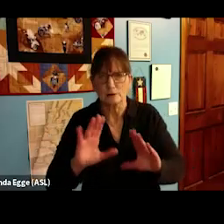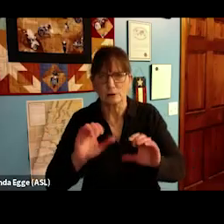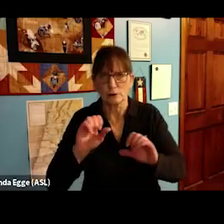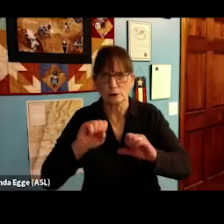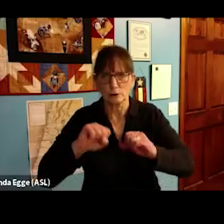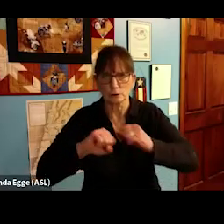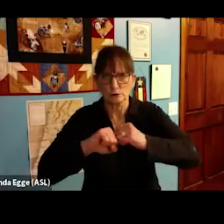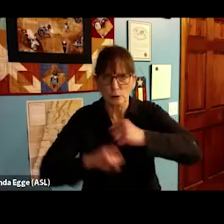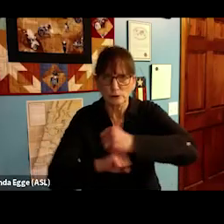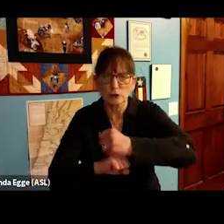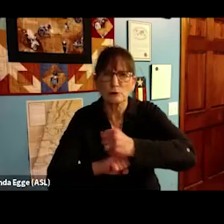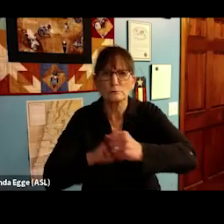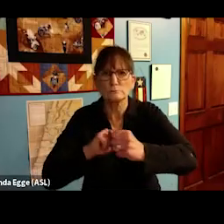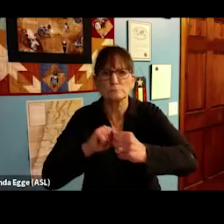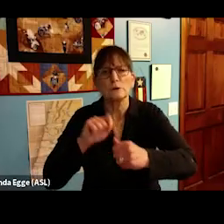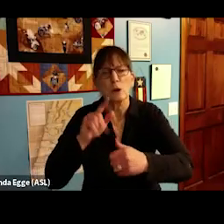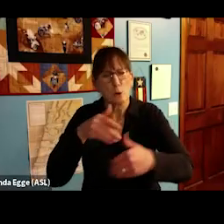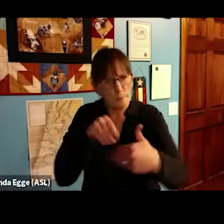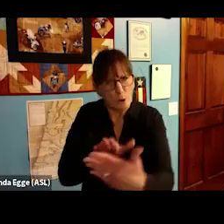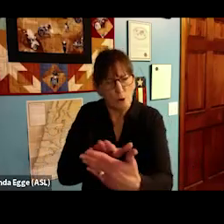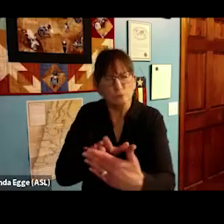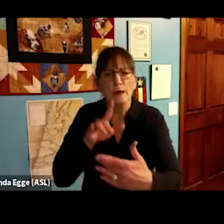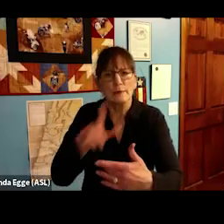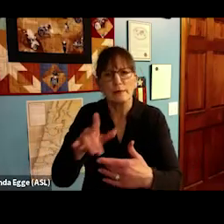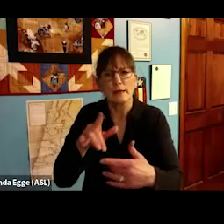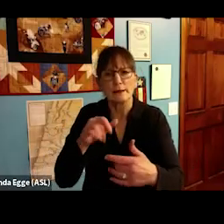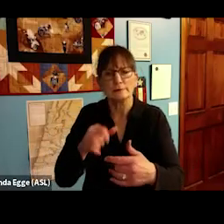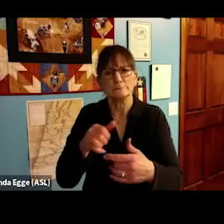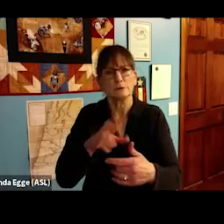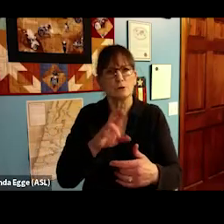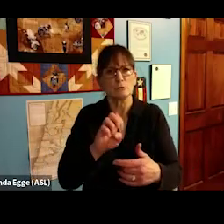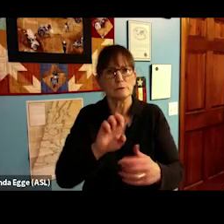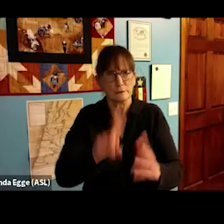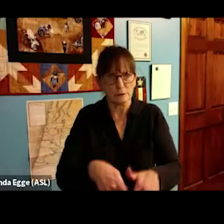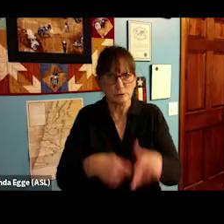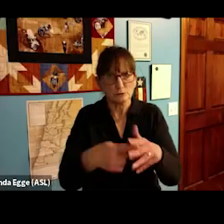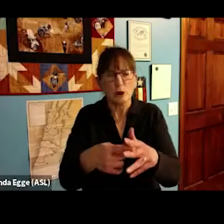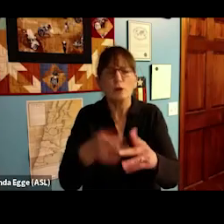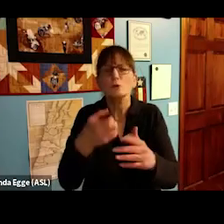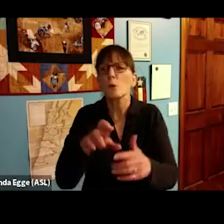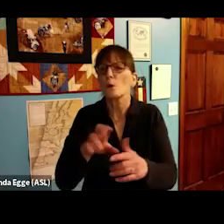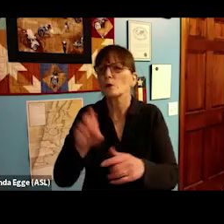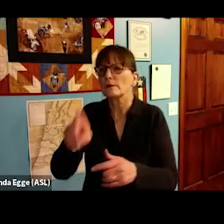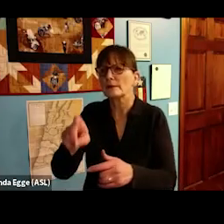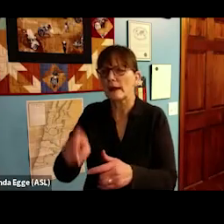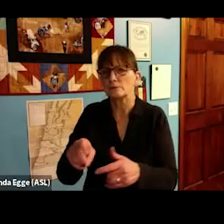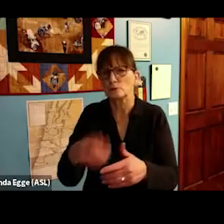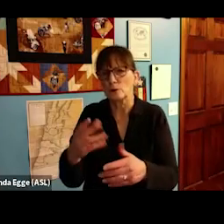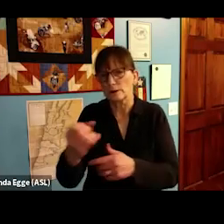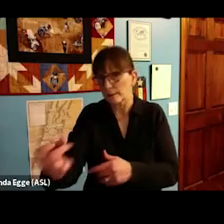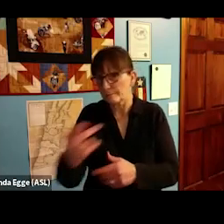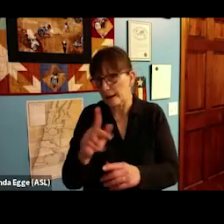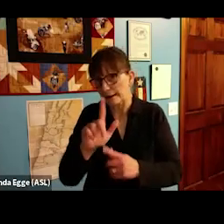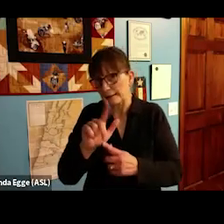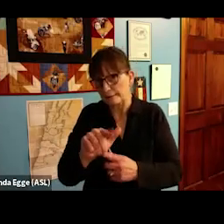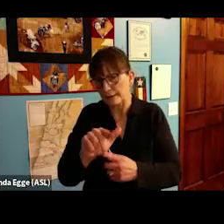Solo tienen que asegurarse de pasar por ese proceso de registro para comenzar. Y estamos felices de ayudar a resolver problemas